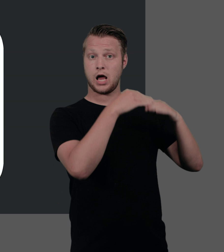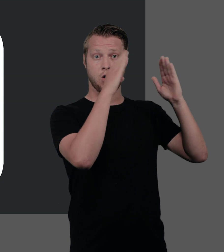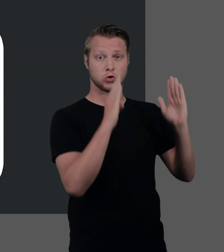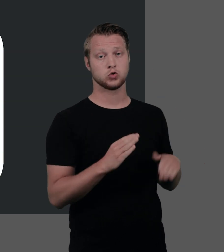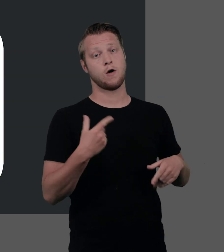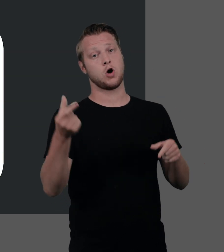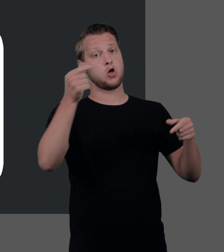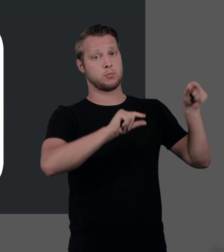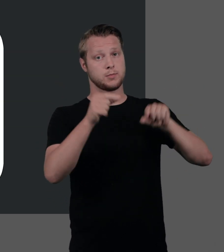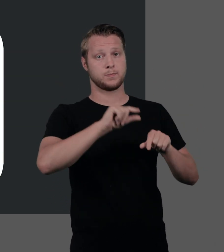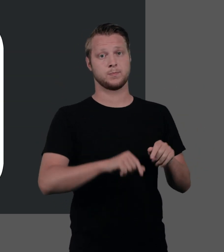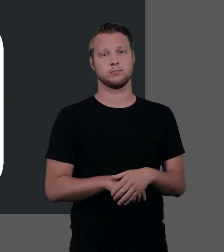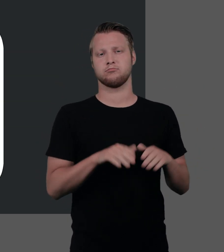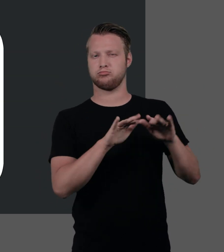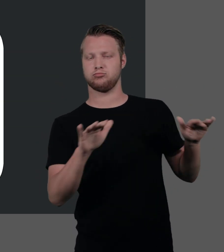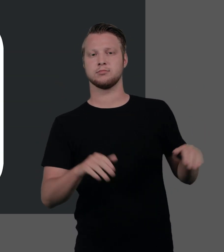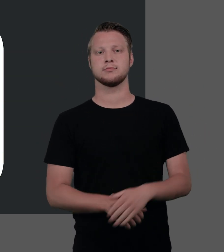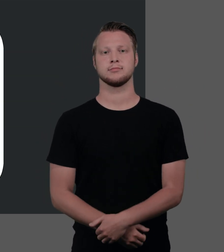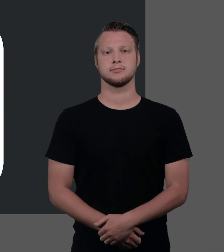(ziekenhuizen, laboratoria, enz.).